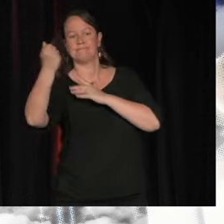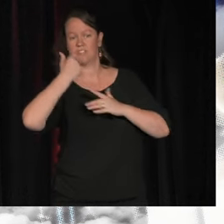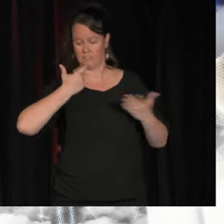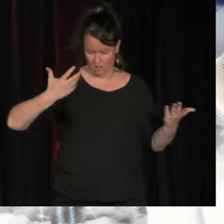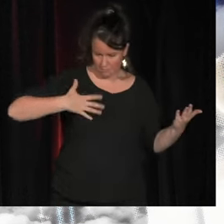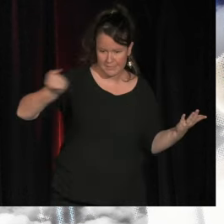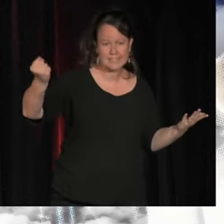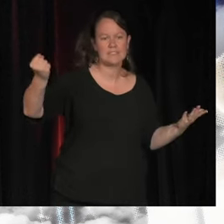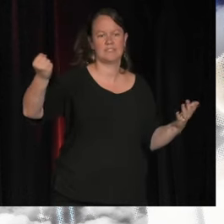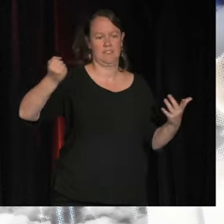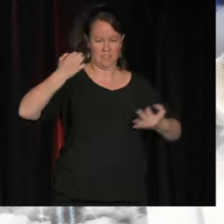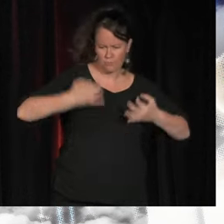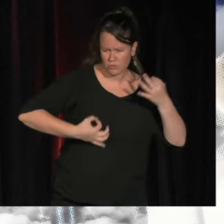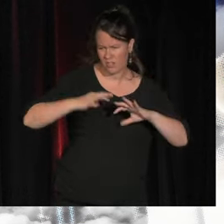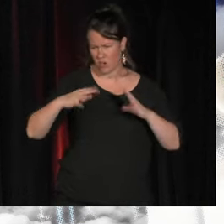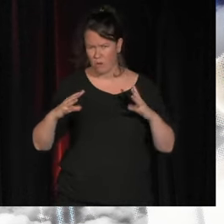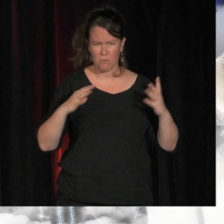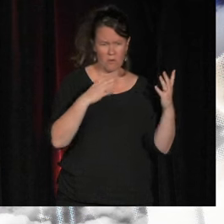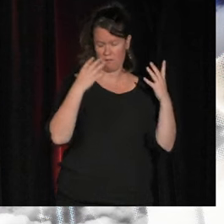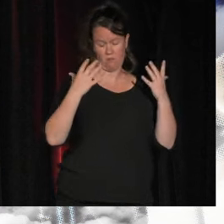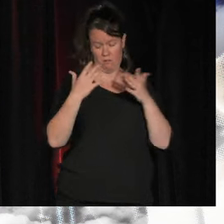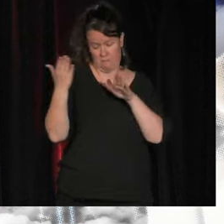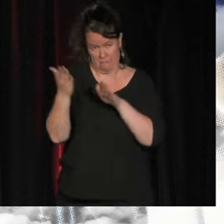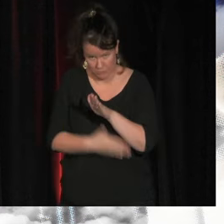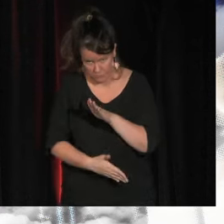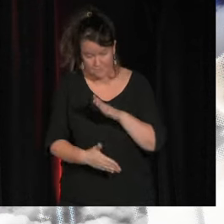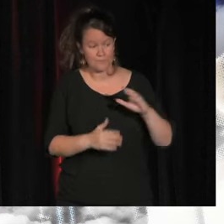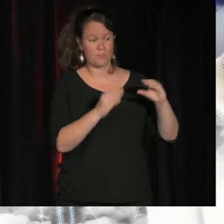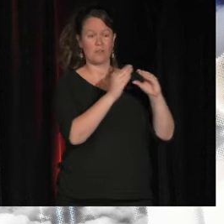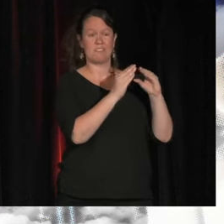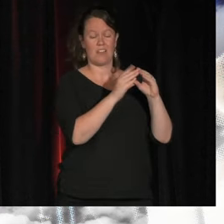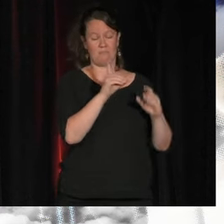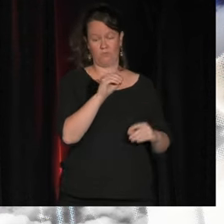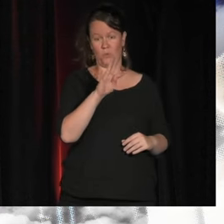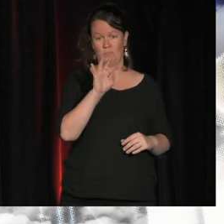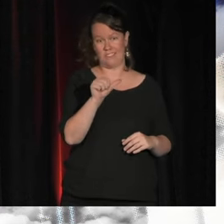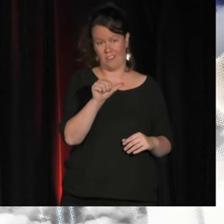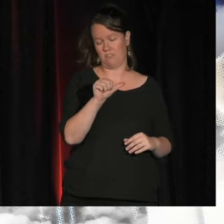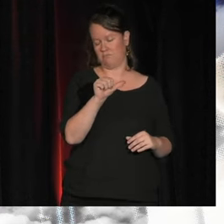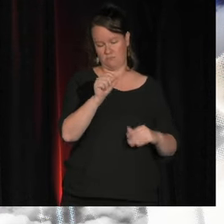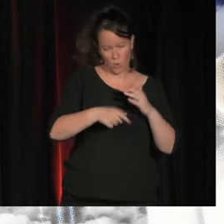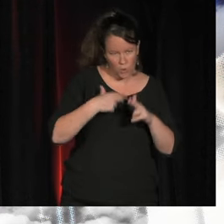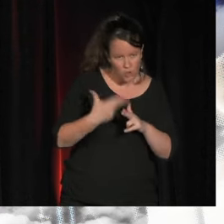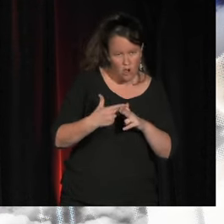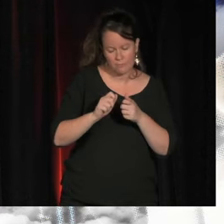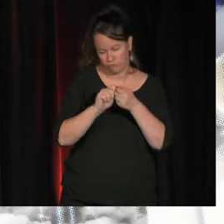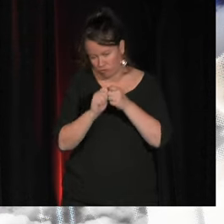Entre temps, ils ont perdu leur procès, Blizzard. Donc ils ont dû renommer le projet Blizzard Dota, etc. Et ils ont rajouté dans leurs conditions générales d'utilisation que n'importe